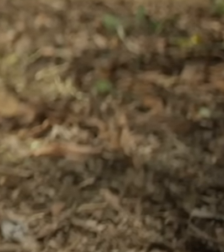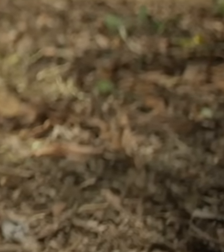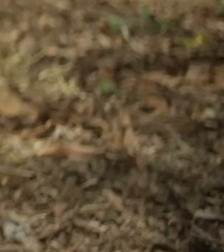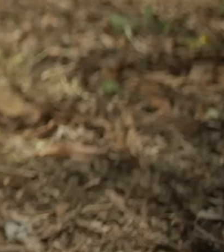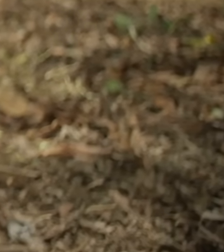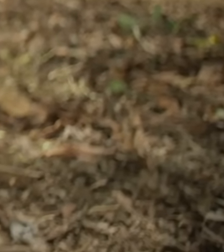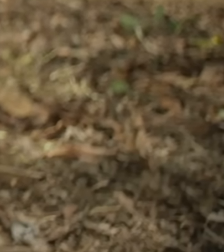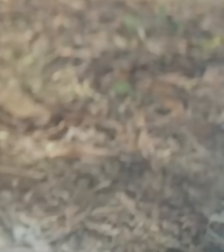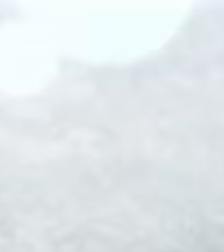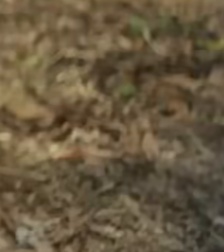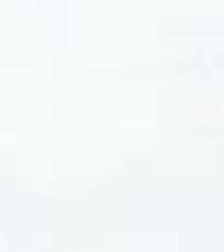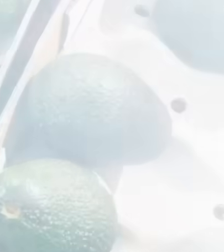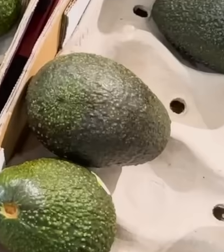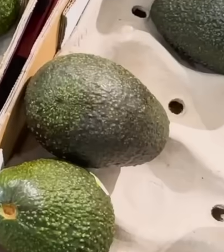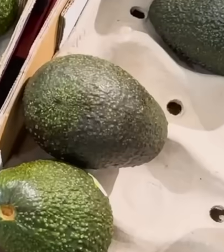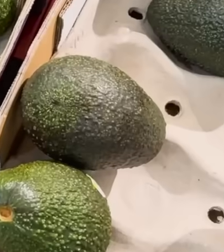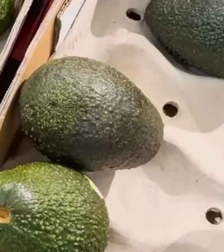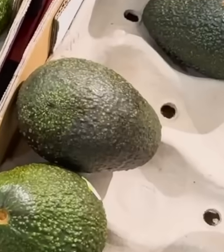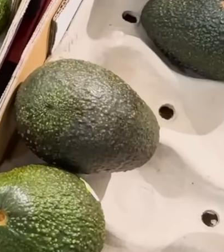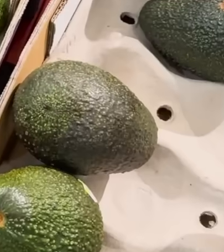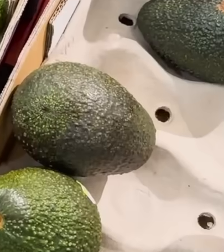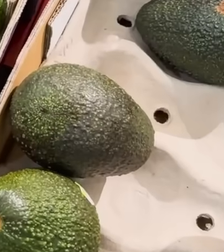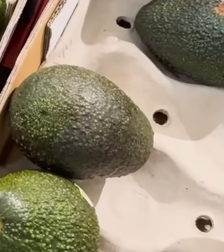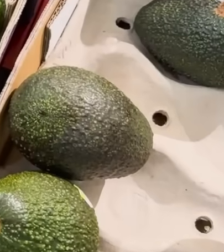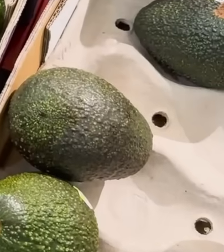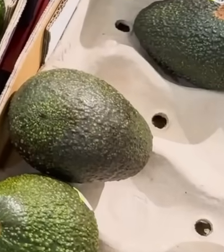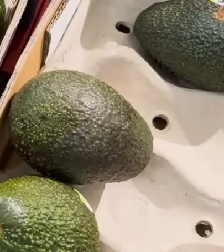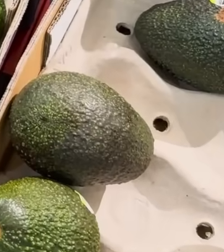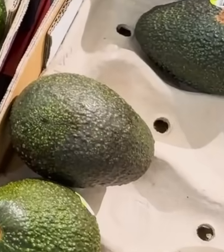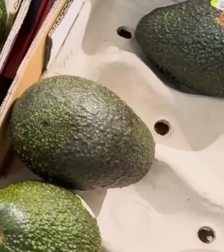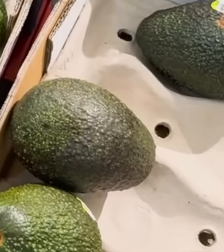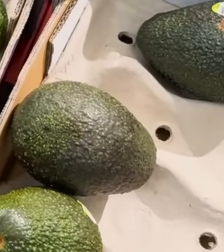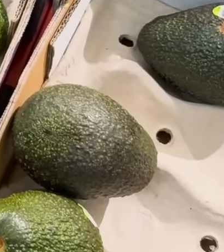con el fin de garantizar que el aguacate esté libre de plagas cuarentenarias de interés para